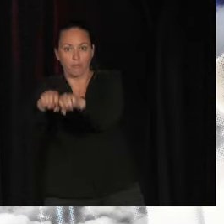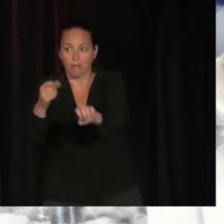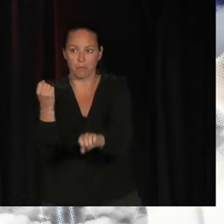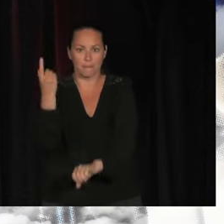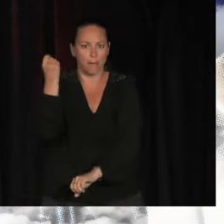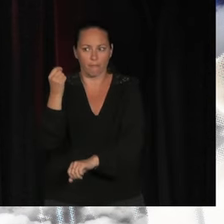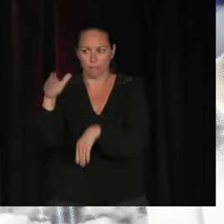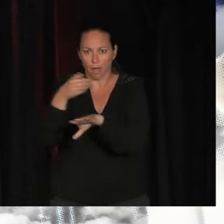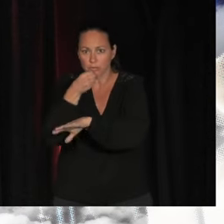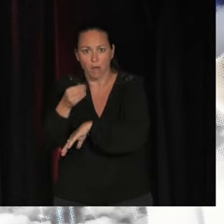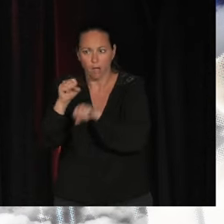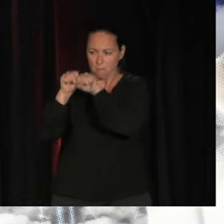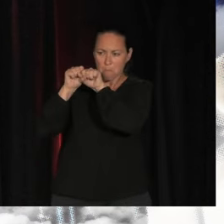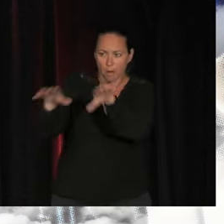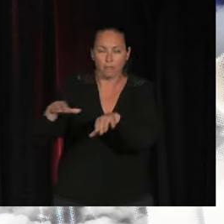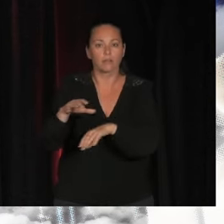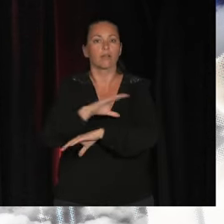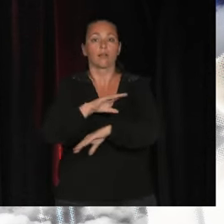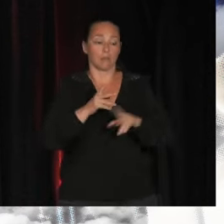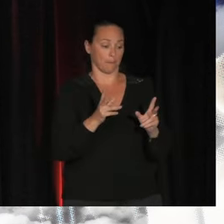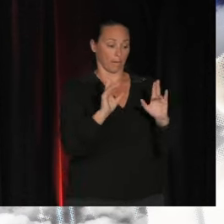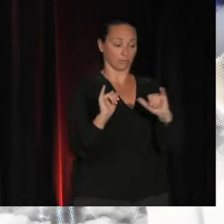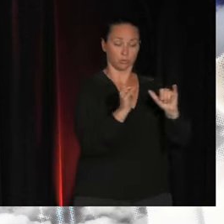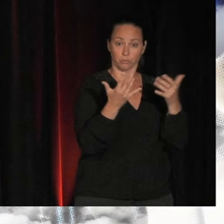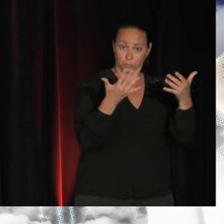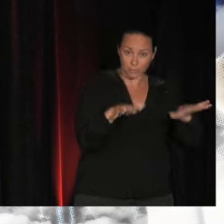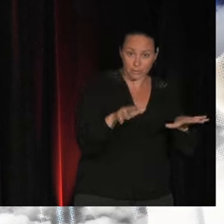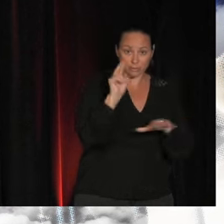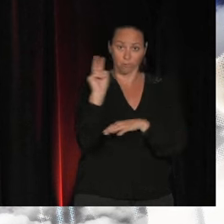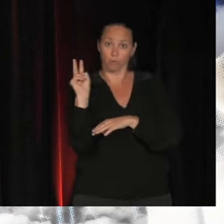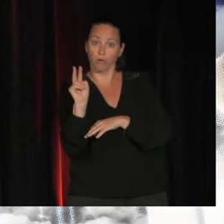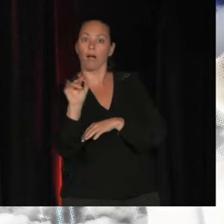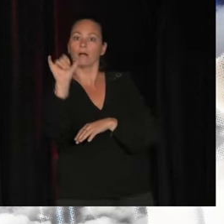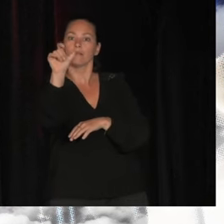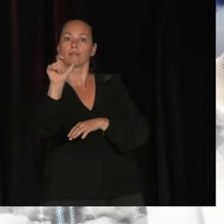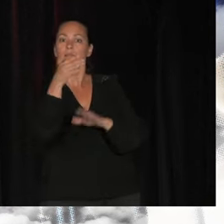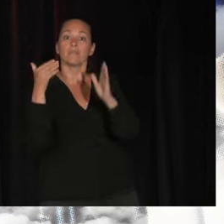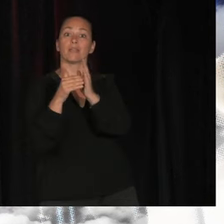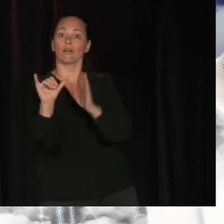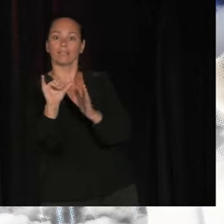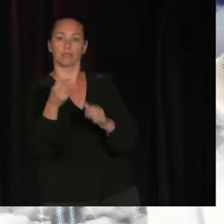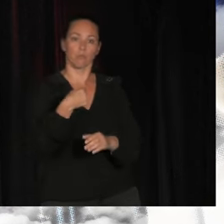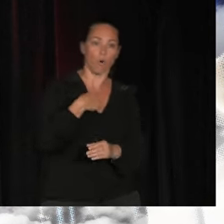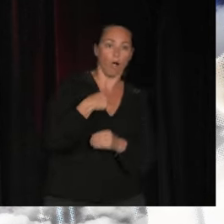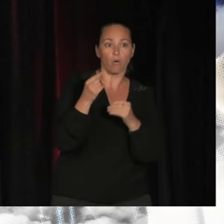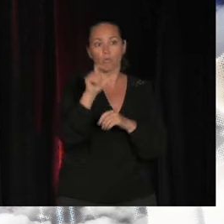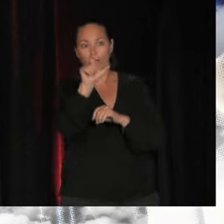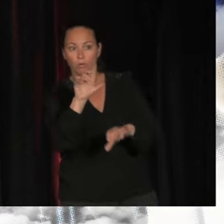Et même en jeu, encore une fois, à la fin d'une partie, tu vois le Play of the Game. Et ça peut être toi, un allié, un adversaire donc encore une fois,